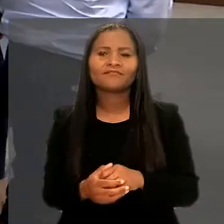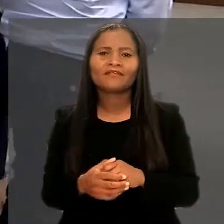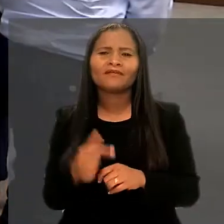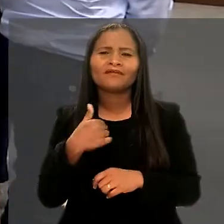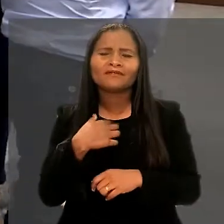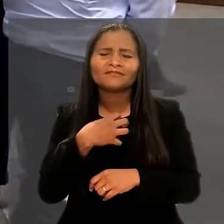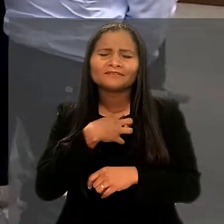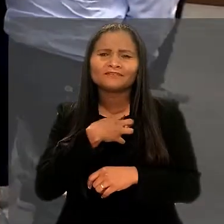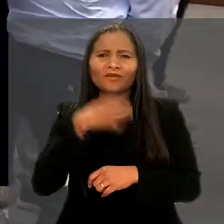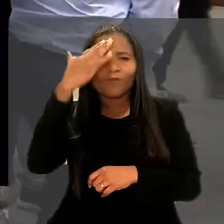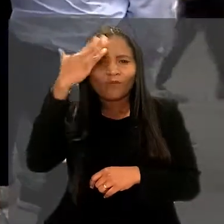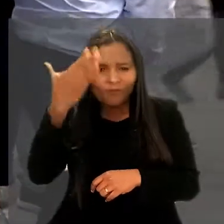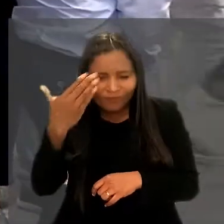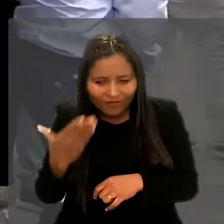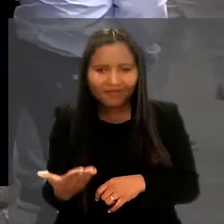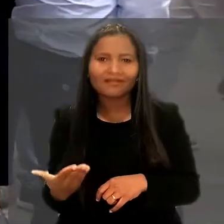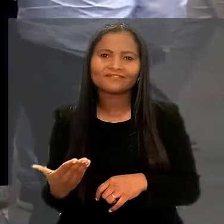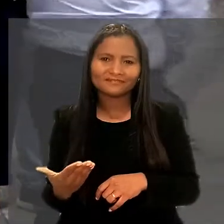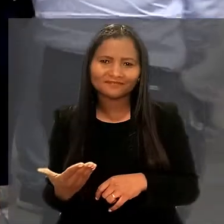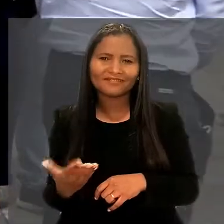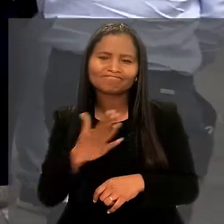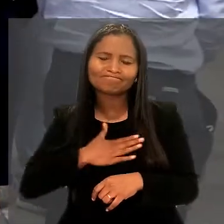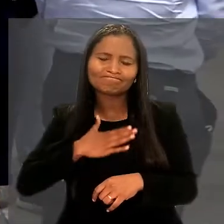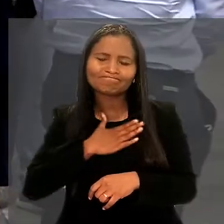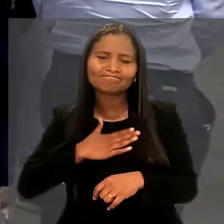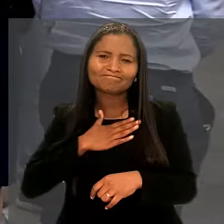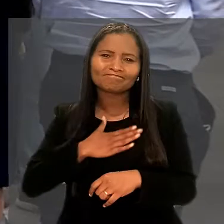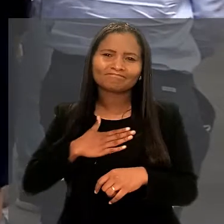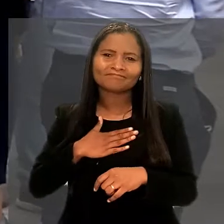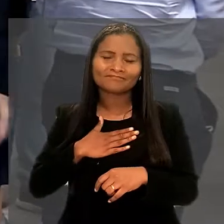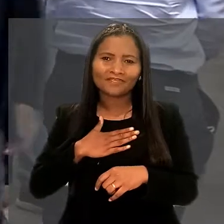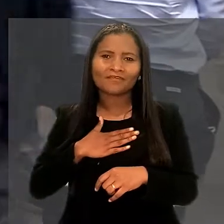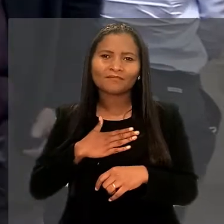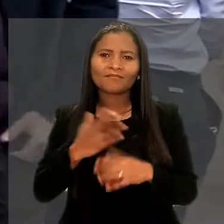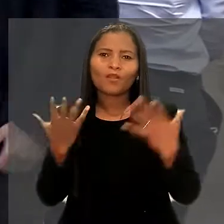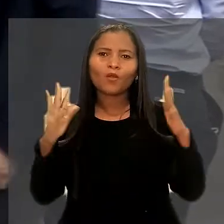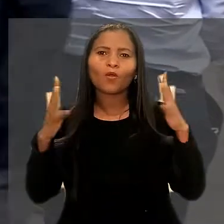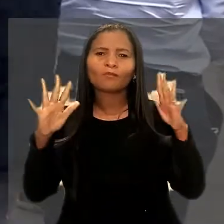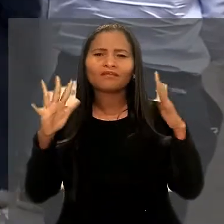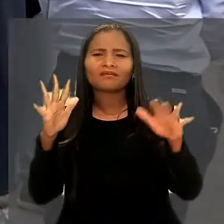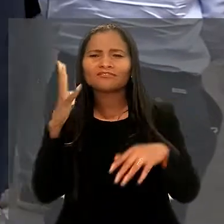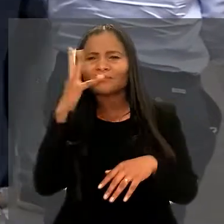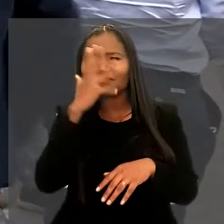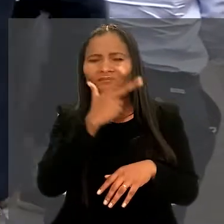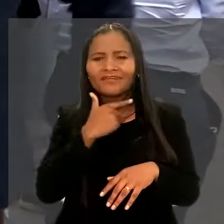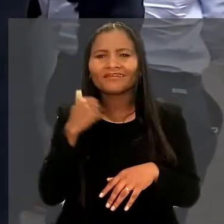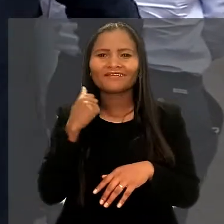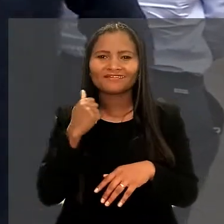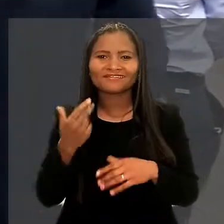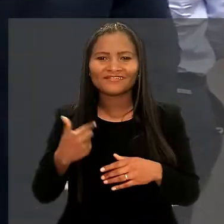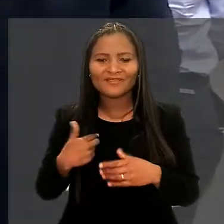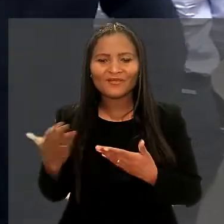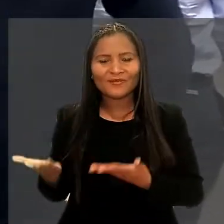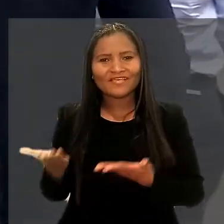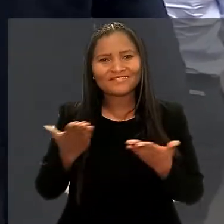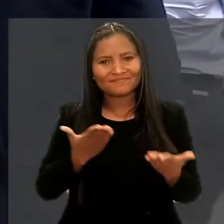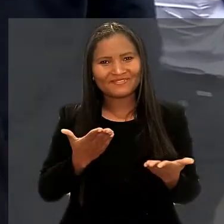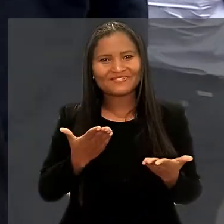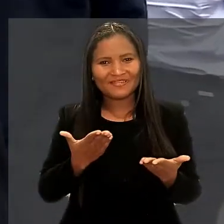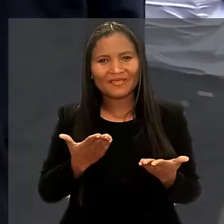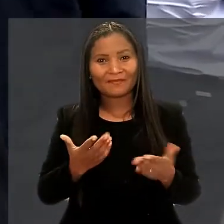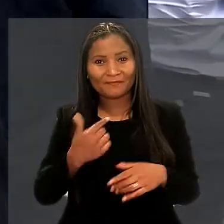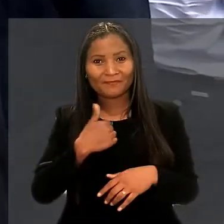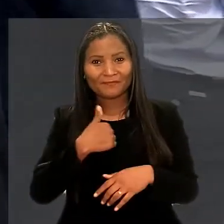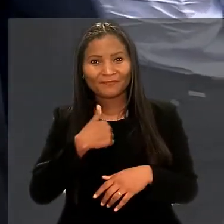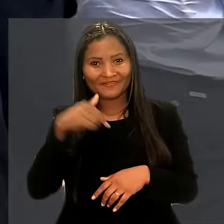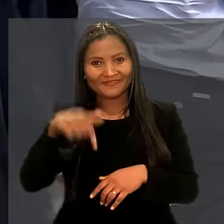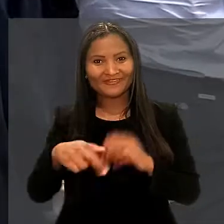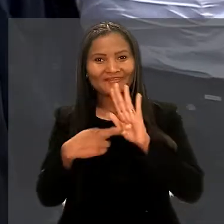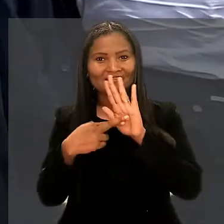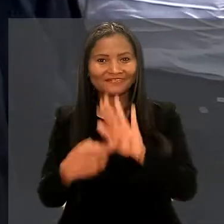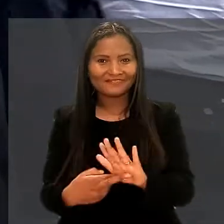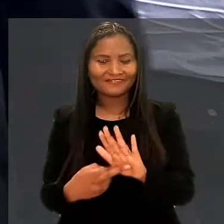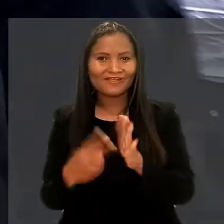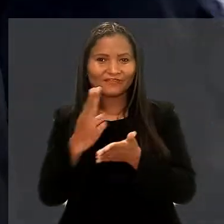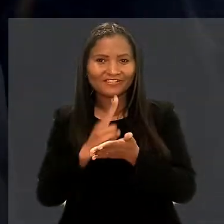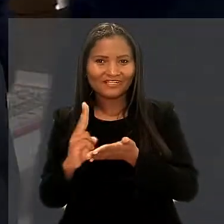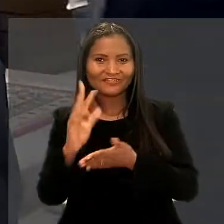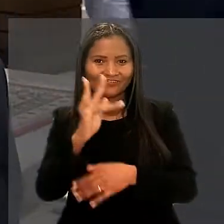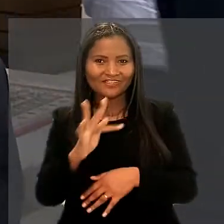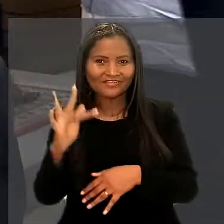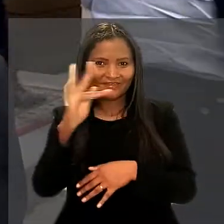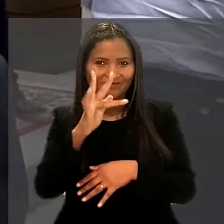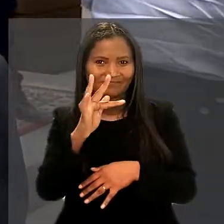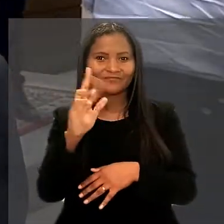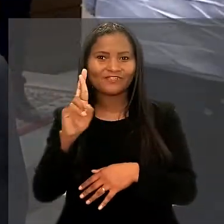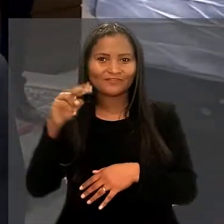"Eu me sinto muito honrado e gratificado pela homenagem bela que foi recebida por mim aqui representando a Universidade Federal do Rio Grande do Norte".